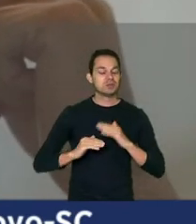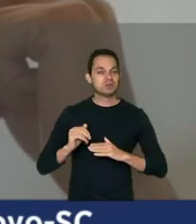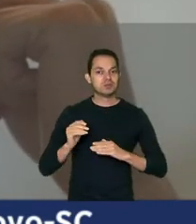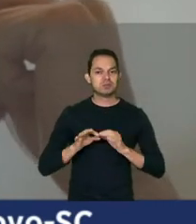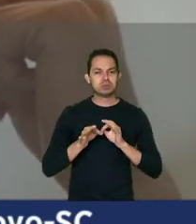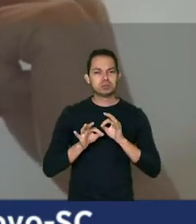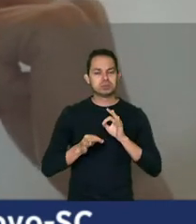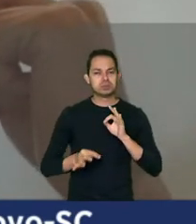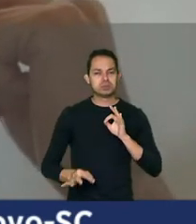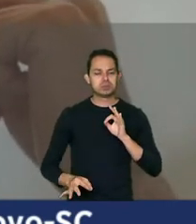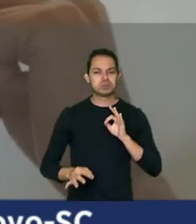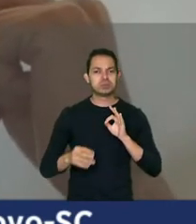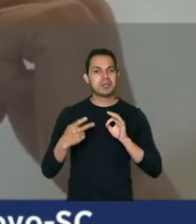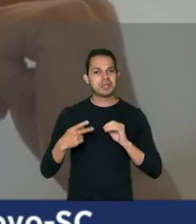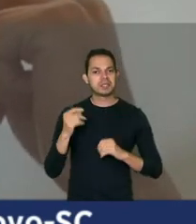MANEIRA MUITO GIGANTESCA NO